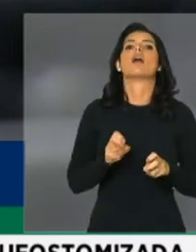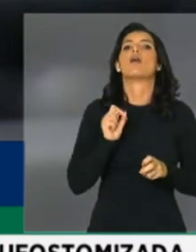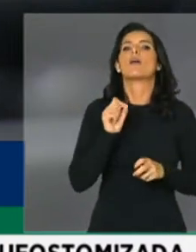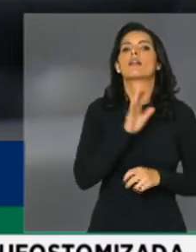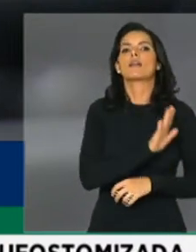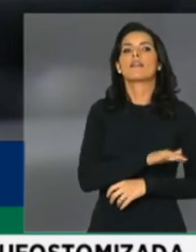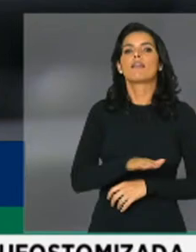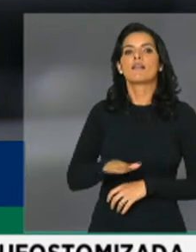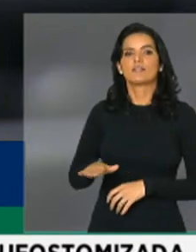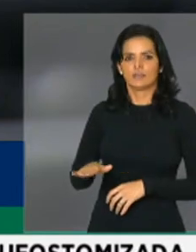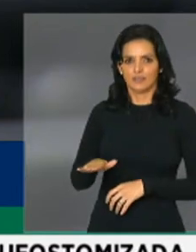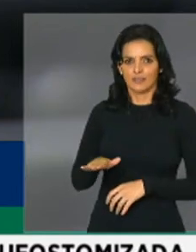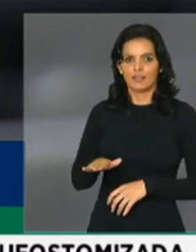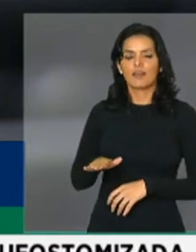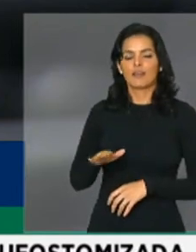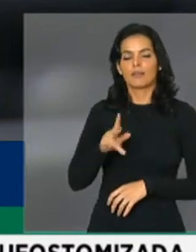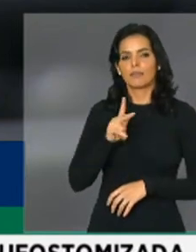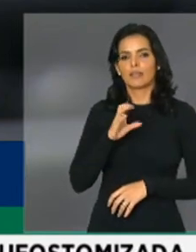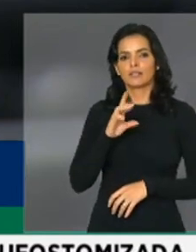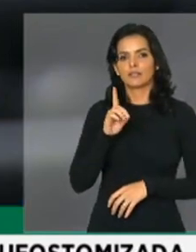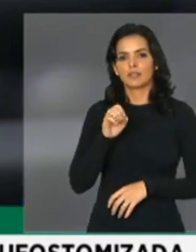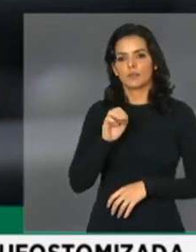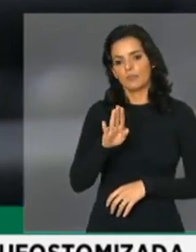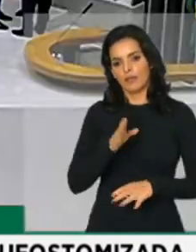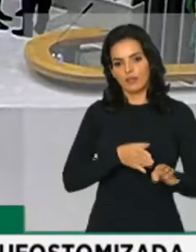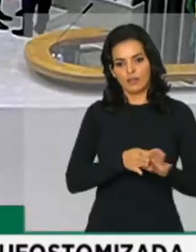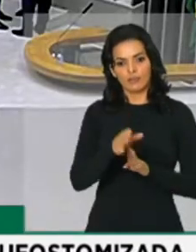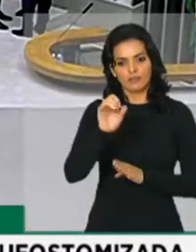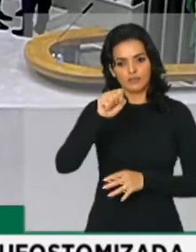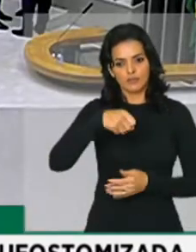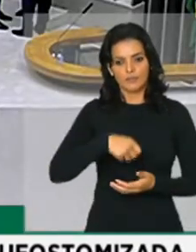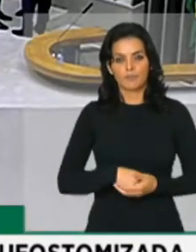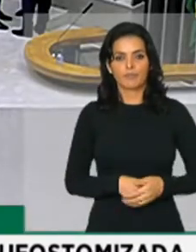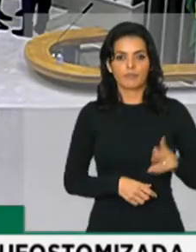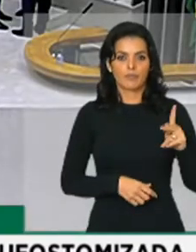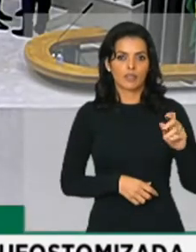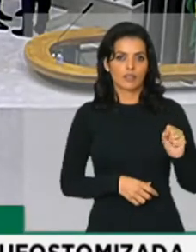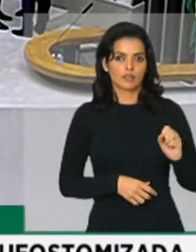TRAQUEOSTOMIA E ORIENTAMOS SIM. [PRESIDENTE]: COMO